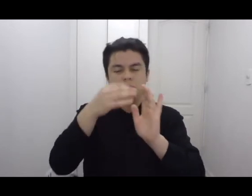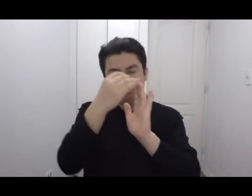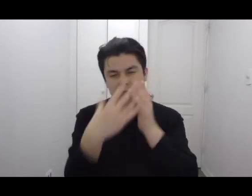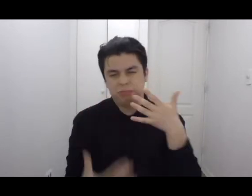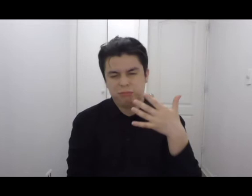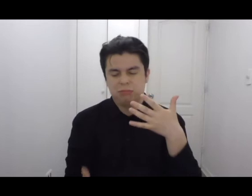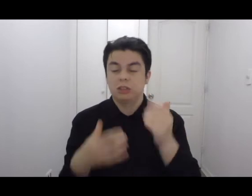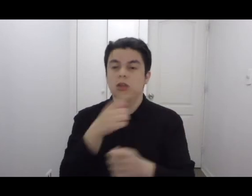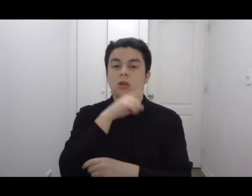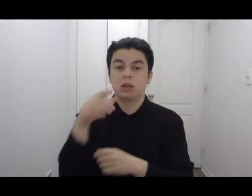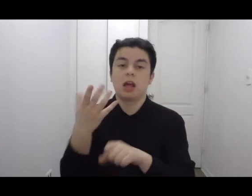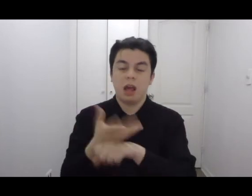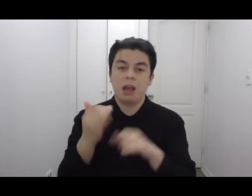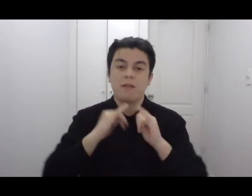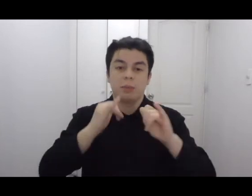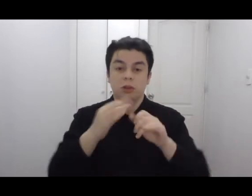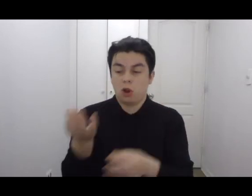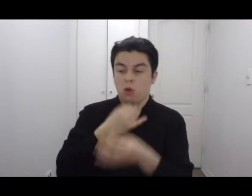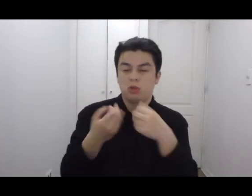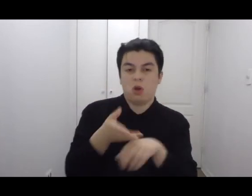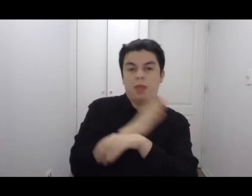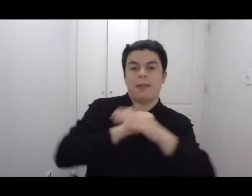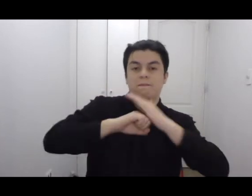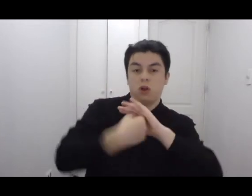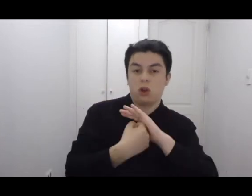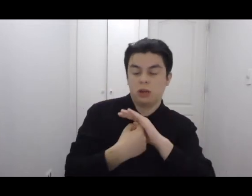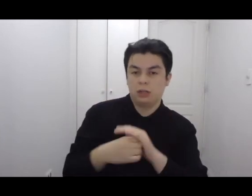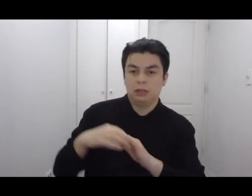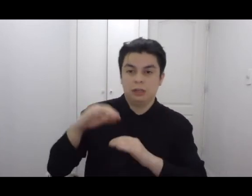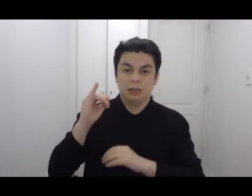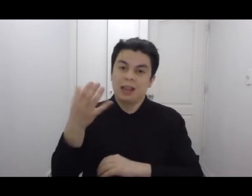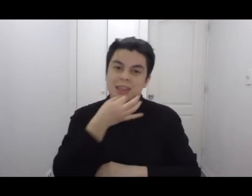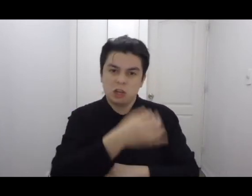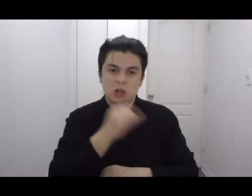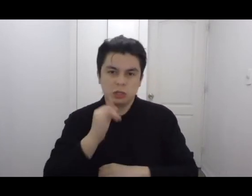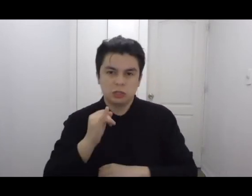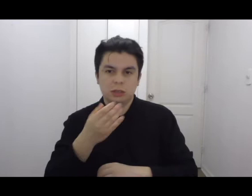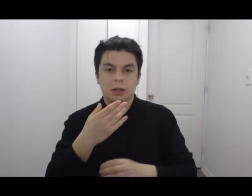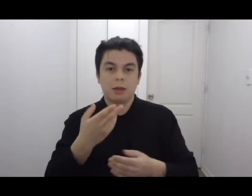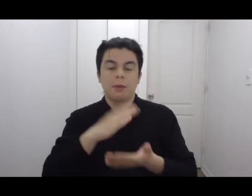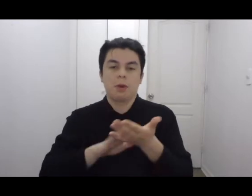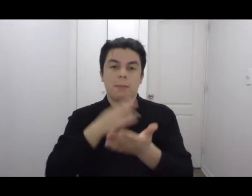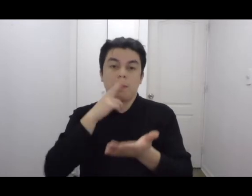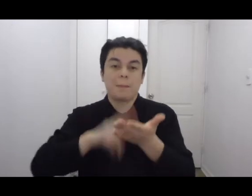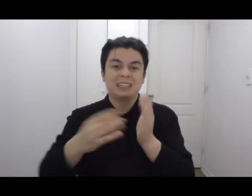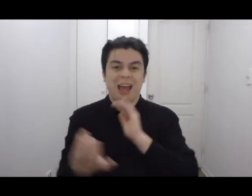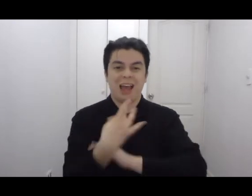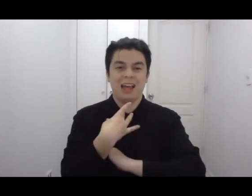y estaba empezando de nuevo pero tiene información, comparte contenido, contesta los mensajes internos, contesta los mensajes, damos fé